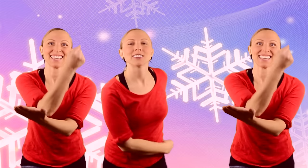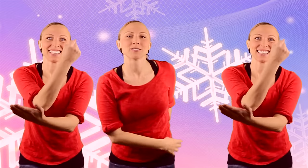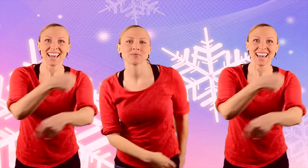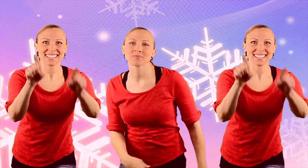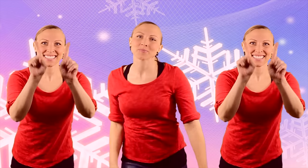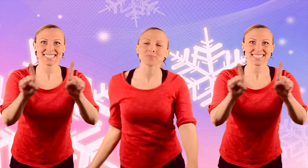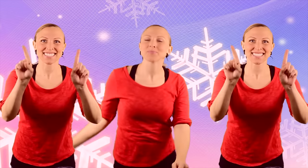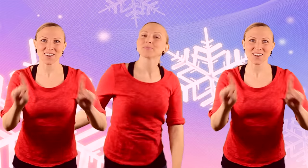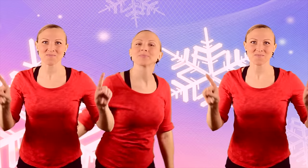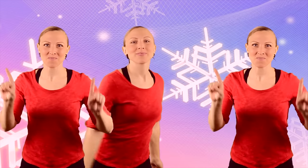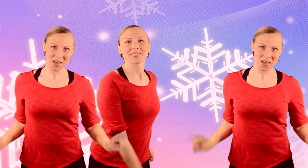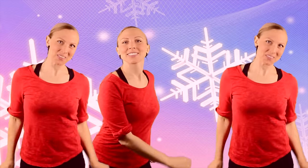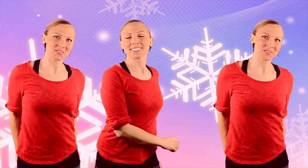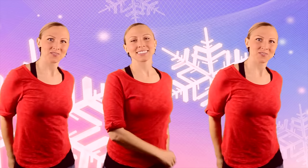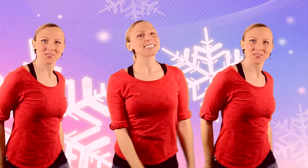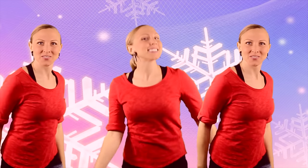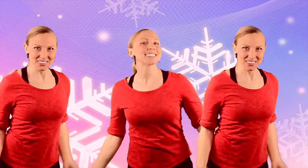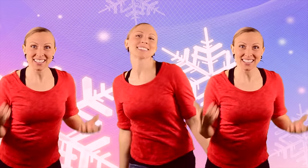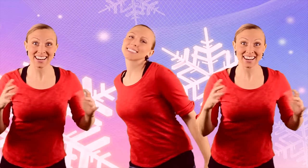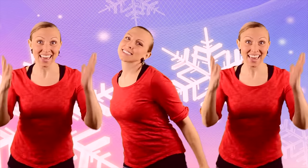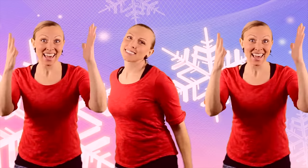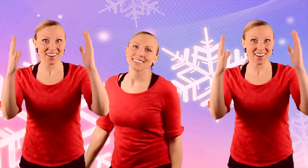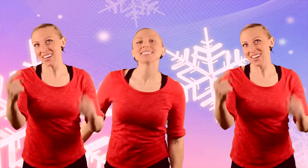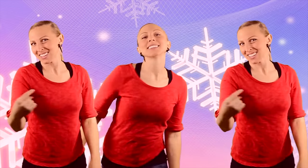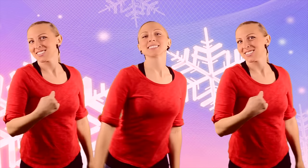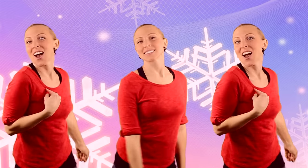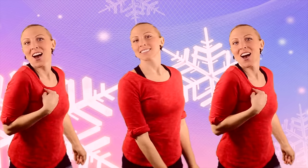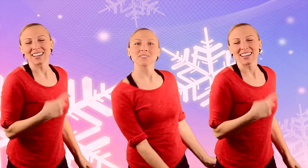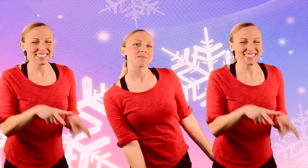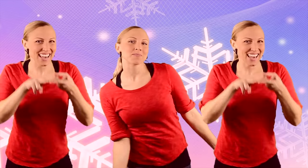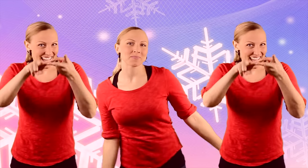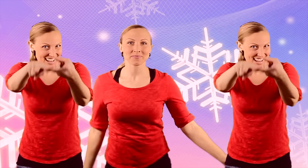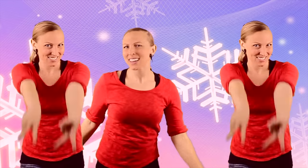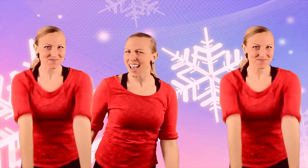Äntligen december och nu lever jag igen.